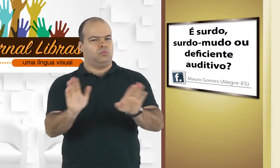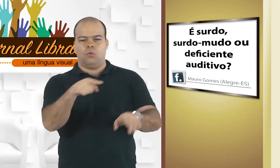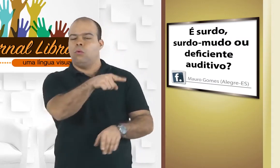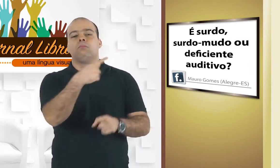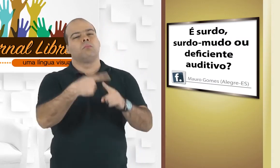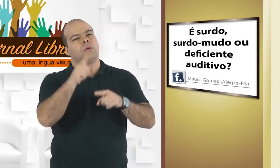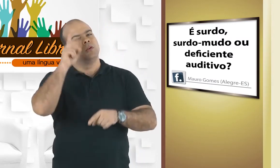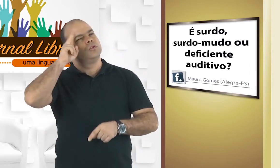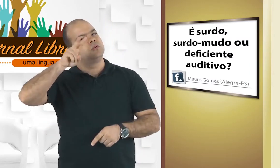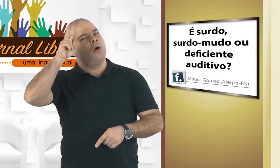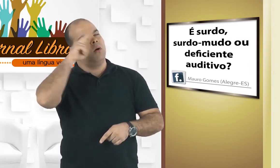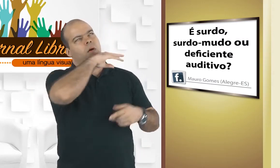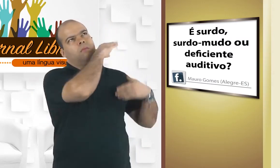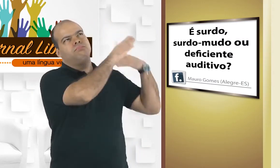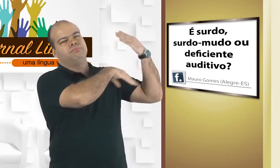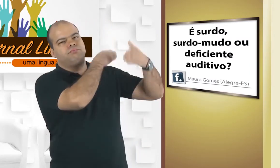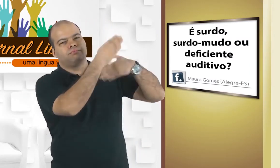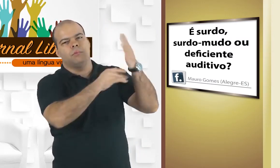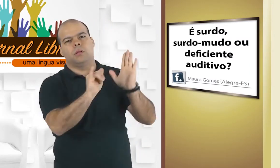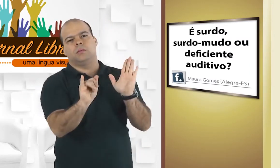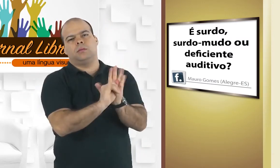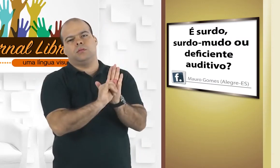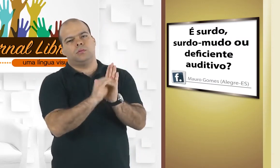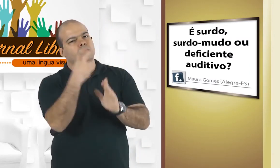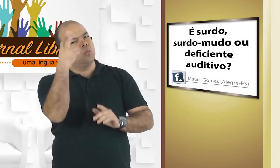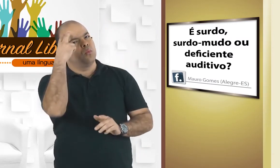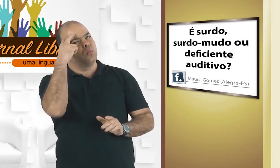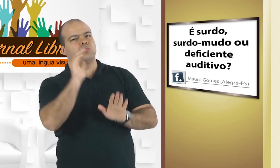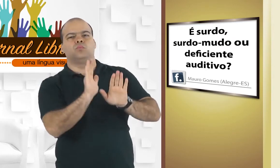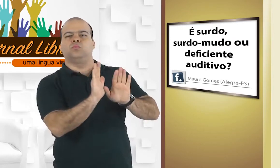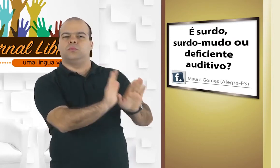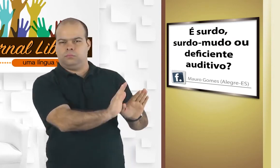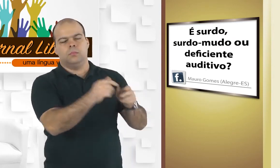Isso é um respeito que a gente tem que ter pela comunidade.